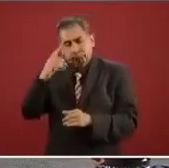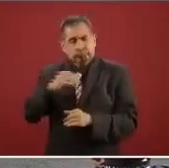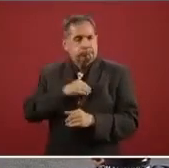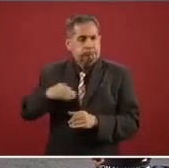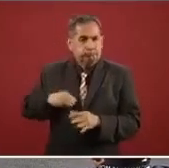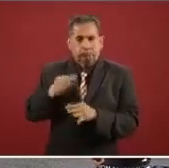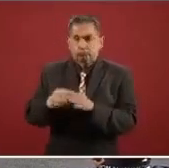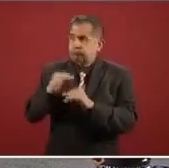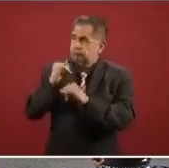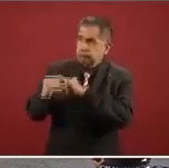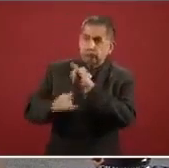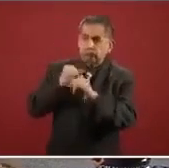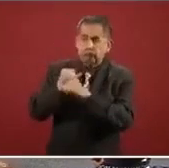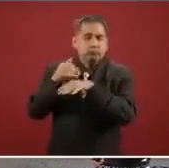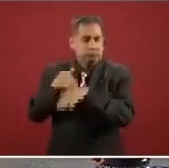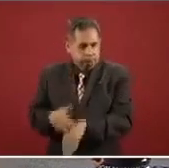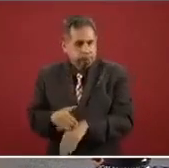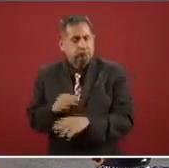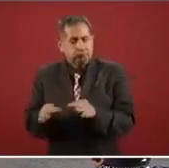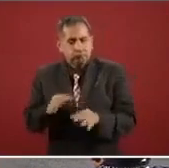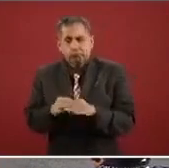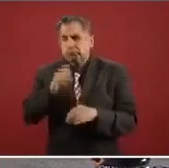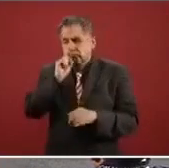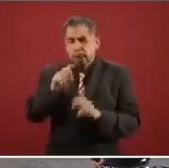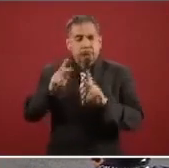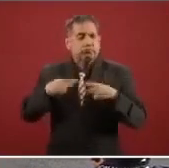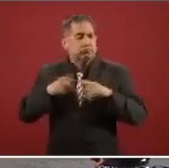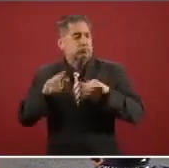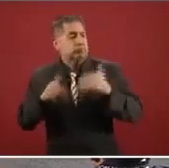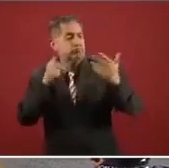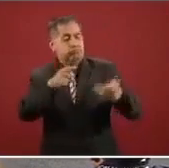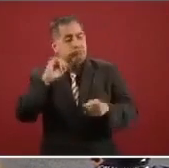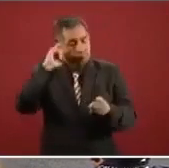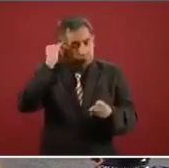internacionales, sino que también escuchamos a la demás población que no forma parte